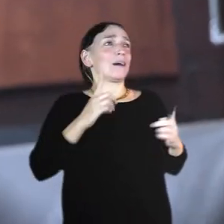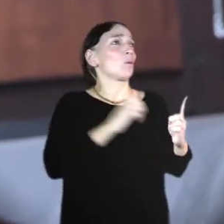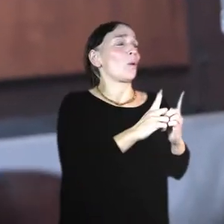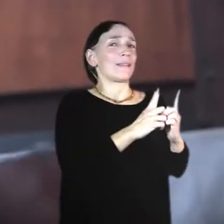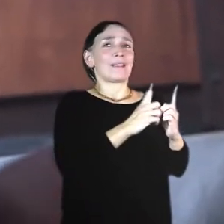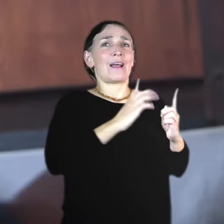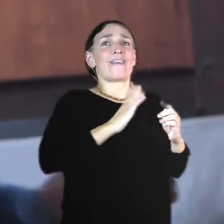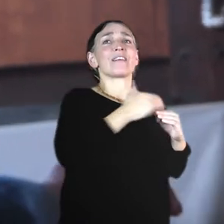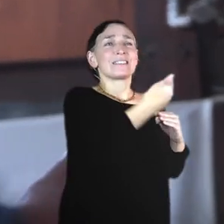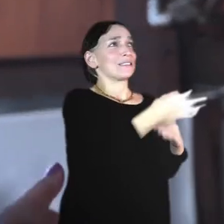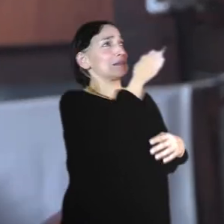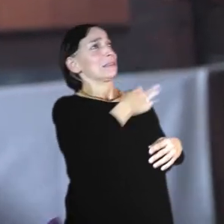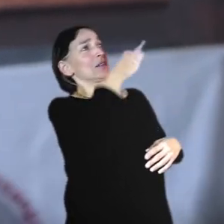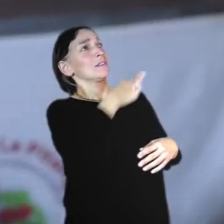un consejo de una vecina.